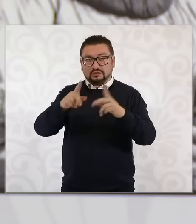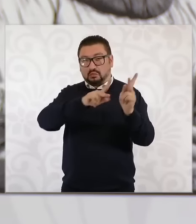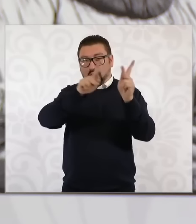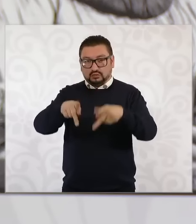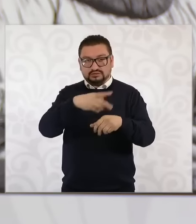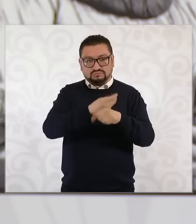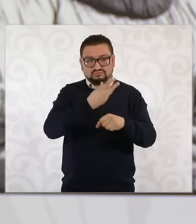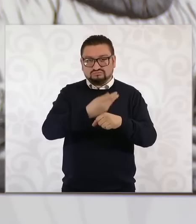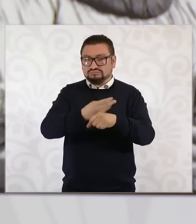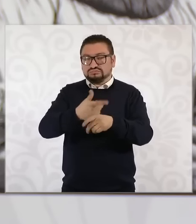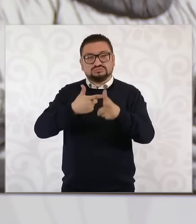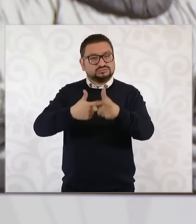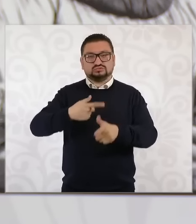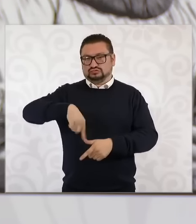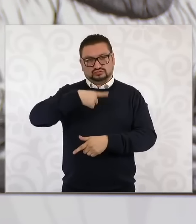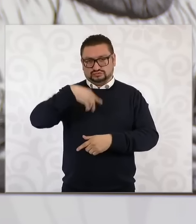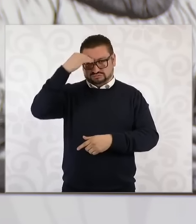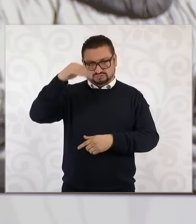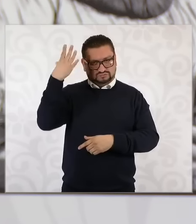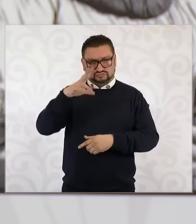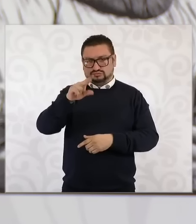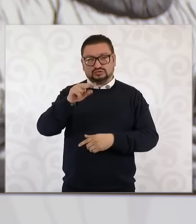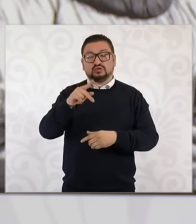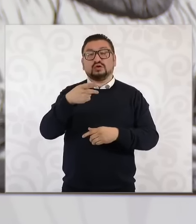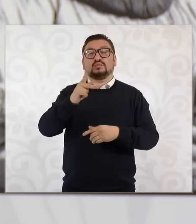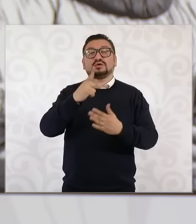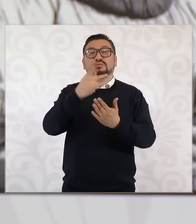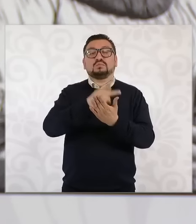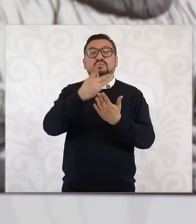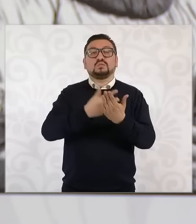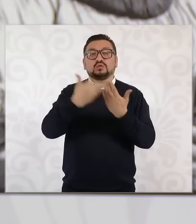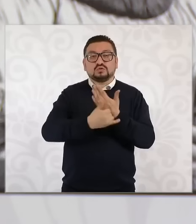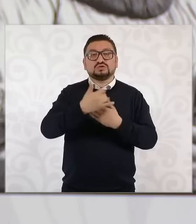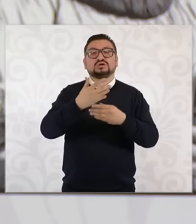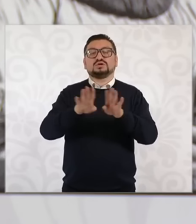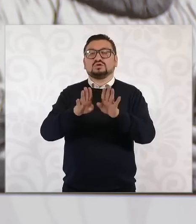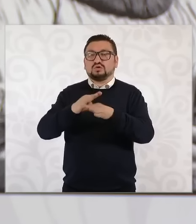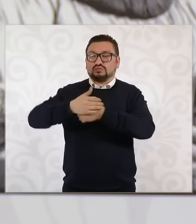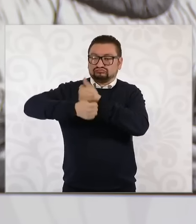no se nos han olvidado. Lo que pasa es que tiene que haber proyectos ejecutivos, licitación de obra